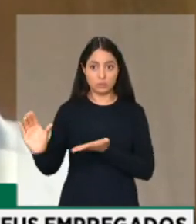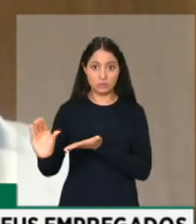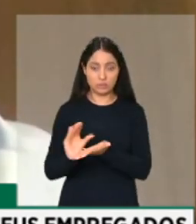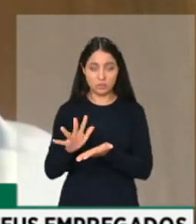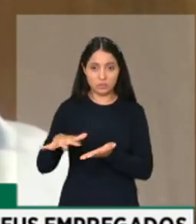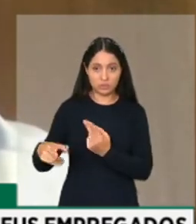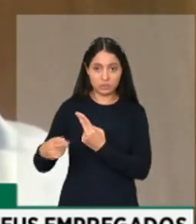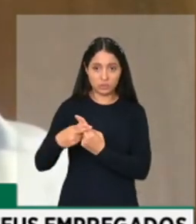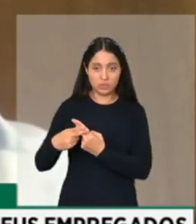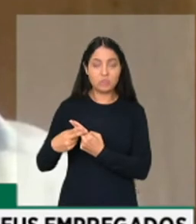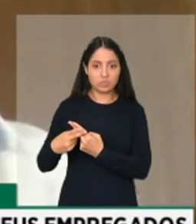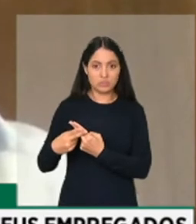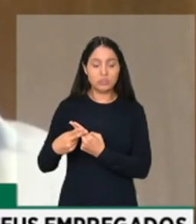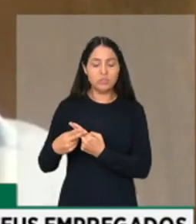VACINAÇÃO EM MASSA NO NOSSO PAÍS. O SISTEMA S É FORMADO